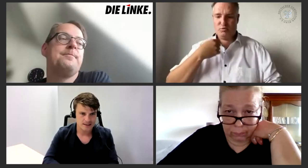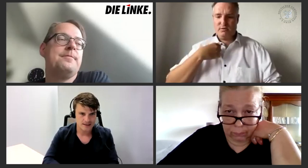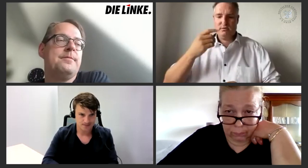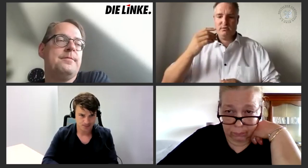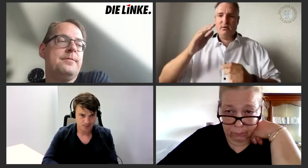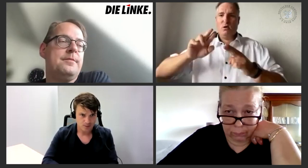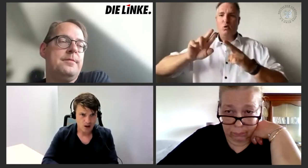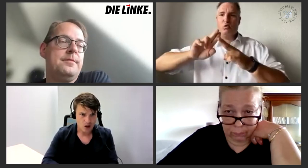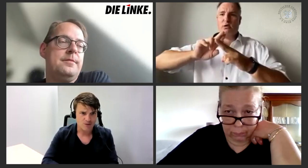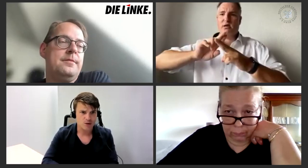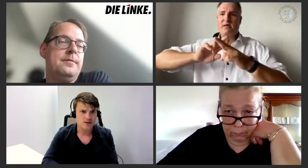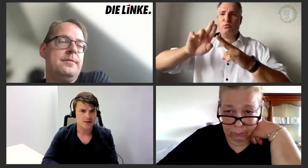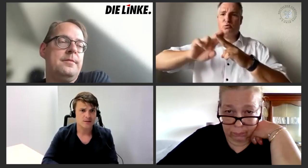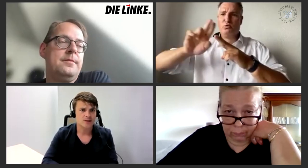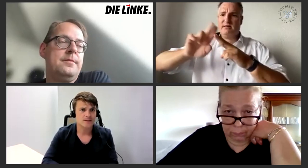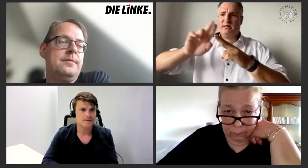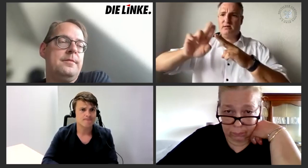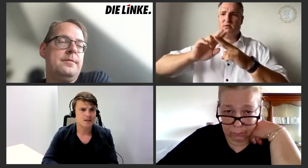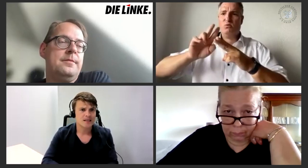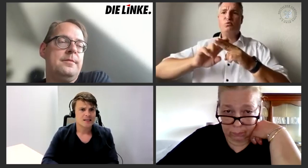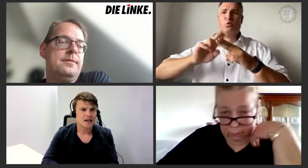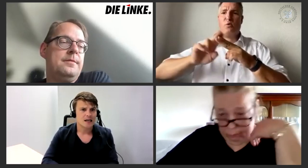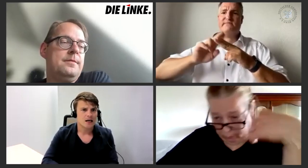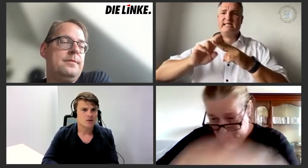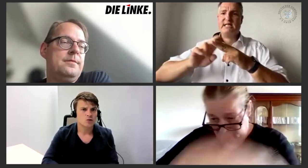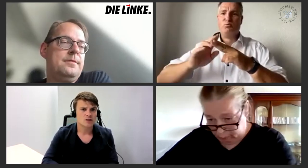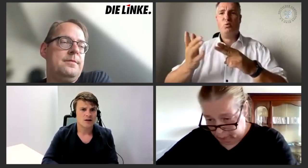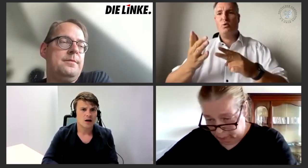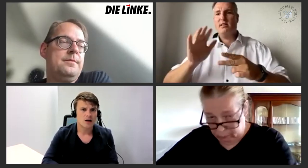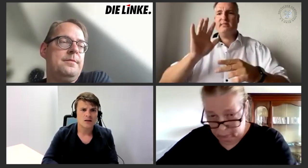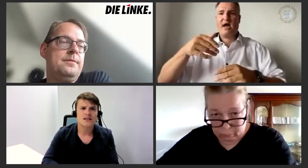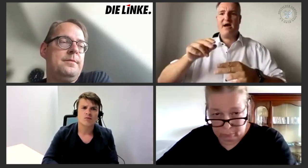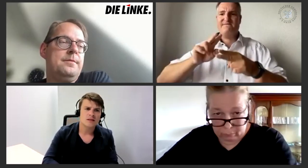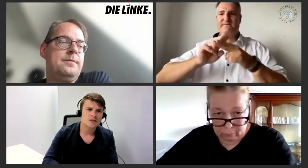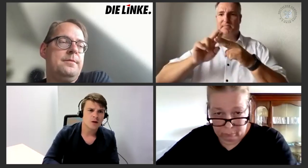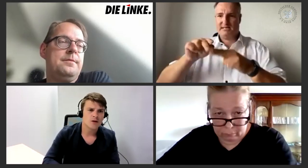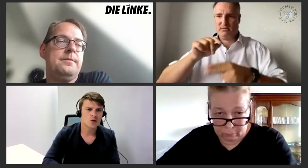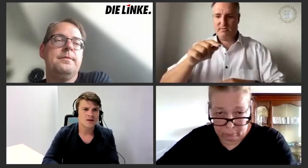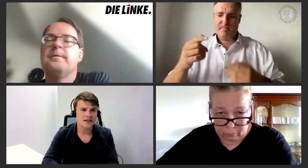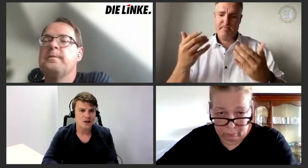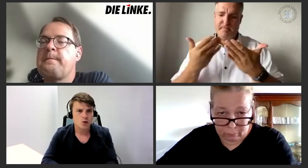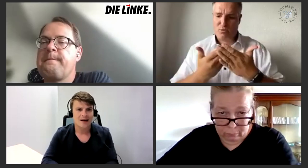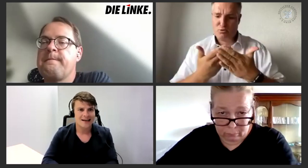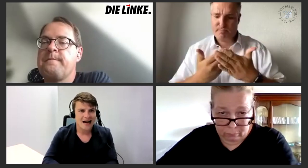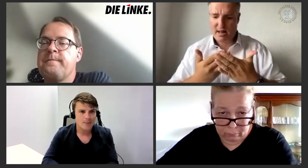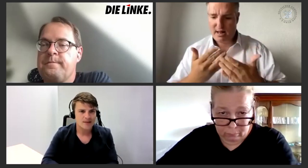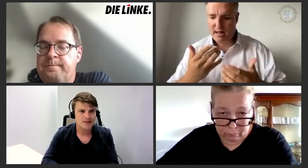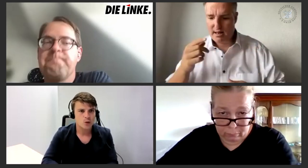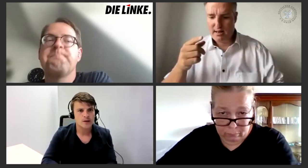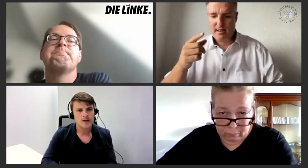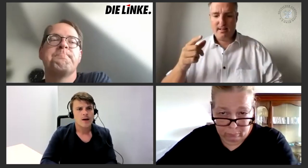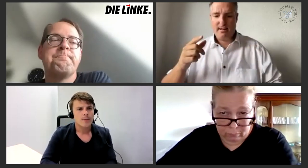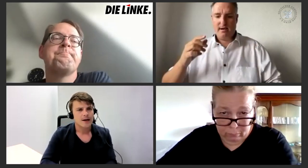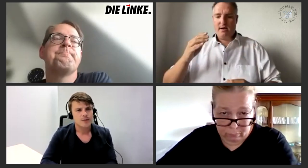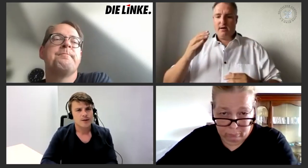auf Bundesebene...und zwar geht es um eine Novellierung oder eine Nachbesserung.